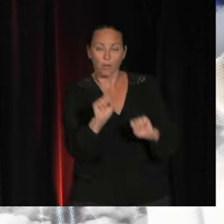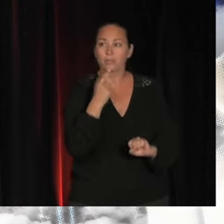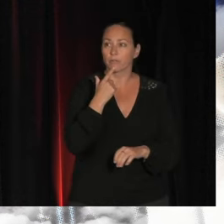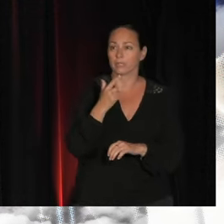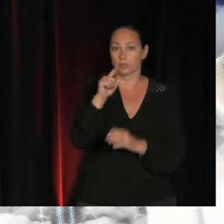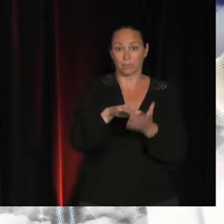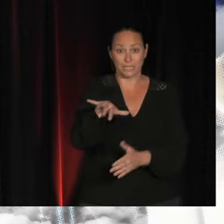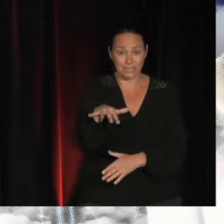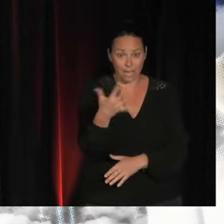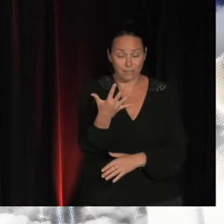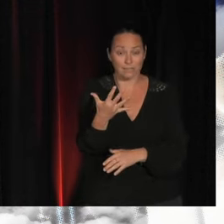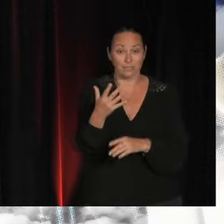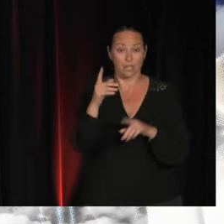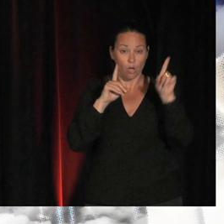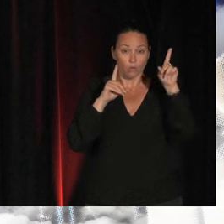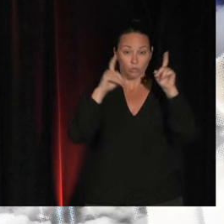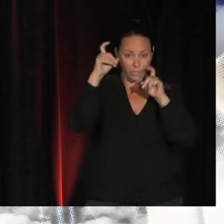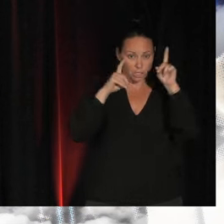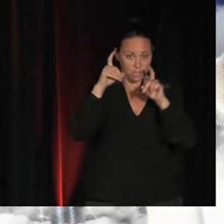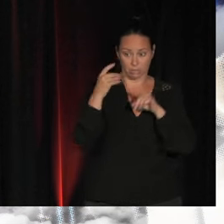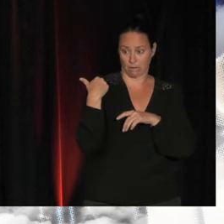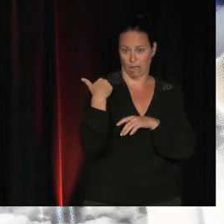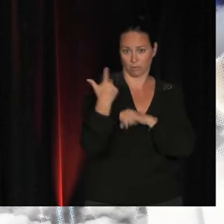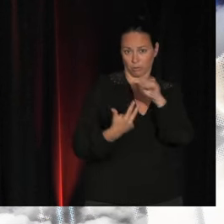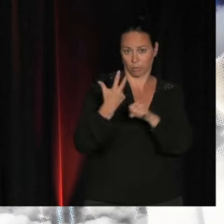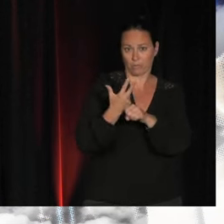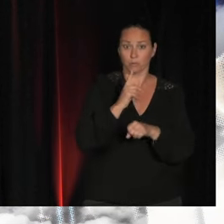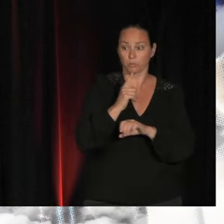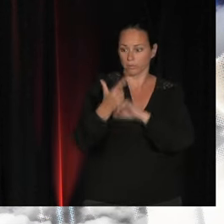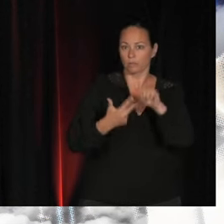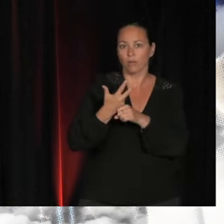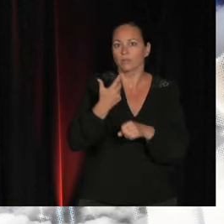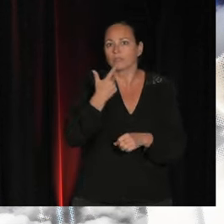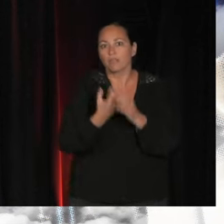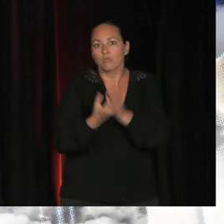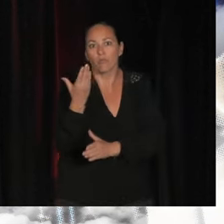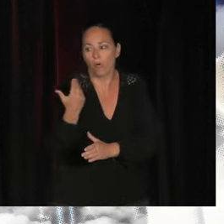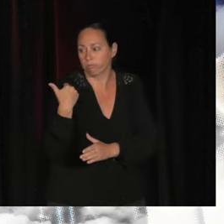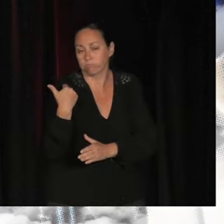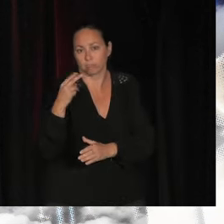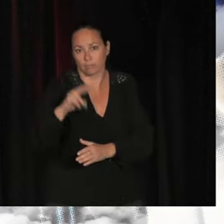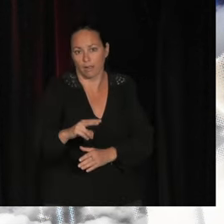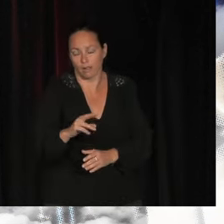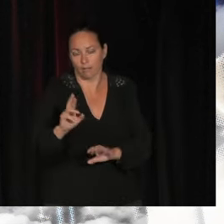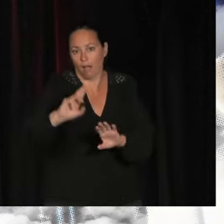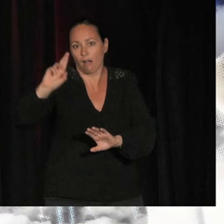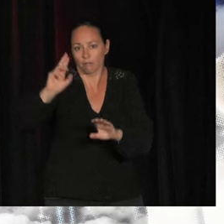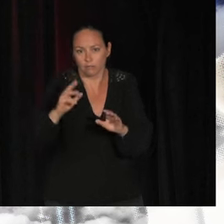ans et demi que Twitch existe. Oui. C'est encore très récent, des trucs comme ça. Et enfin, ce qui va se passer, c'est qu'au printemps 2016,